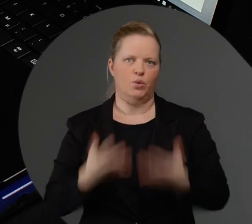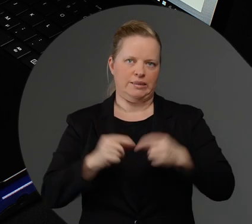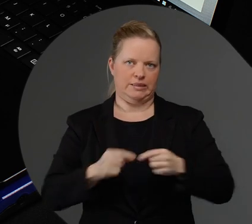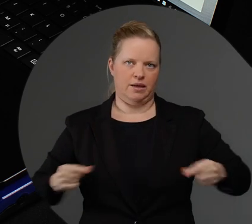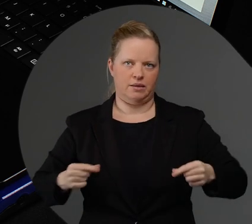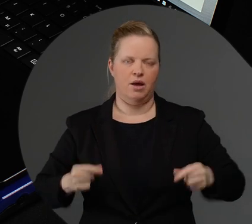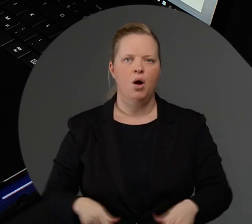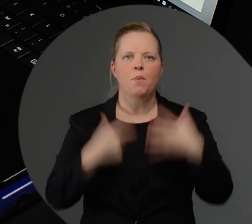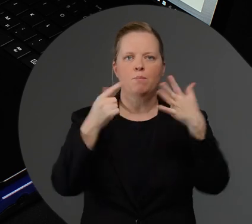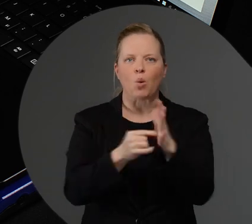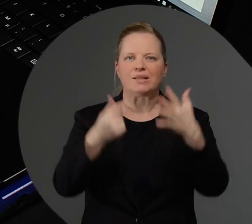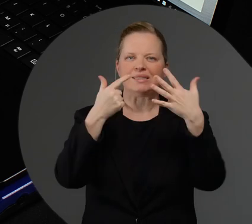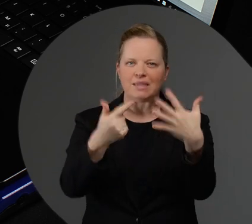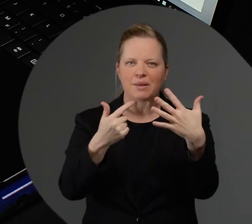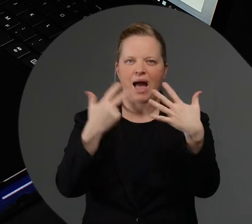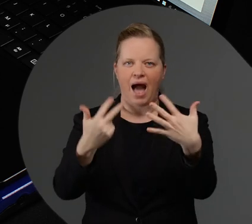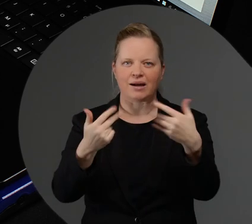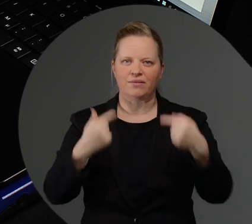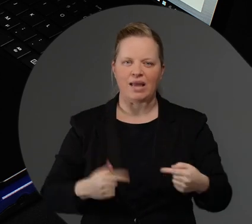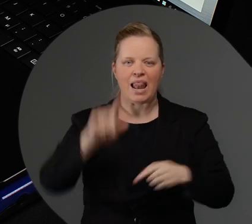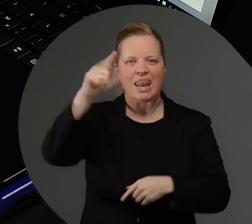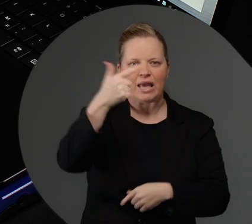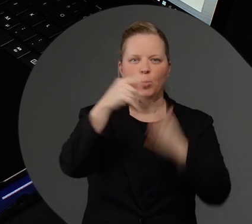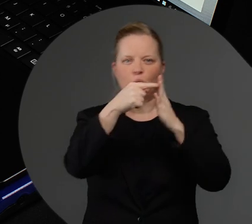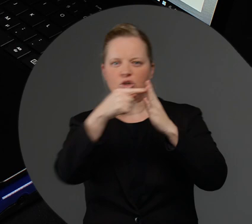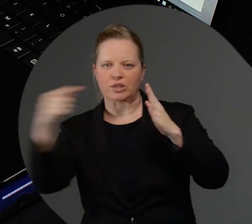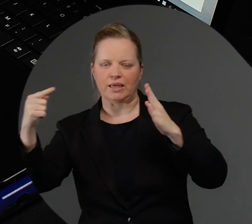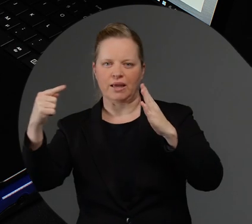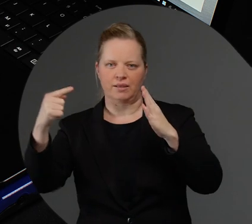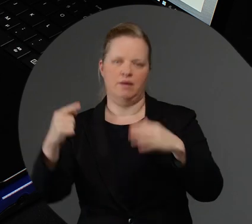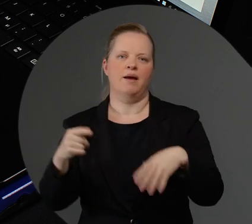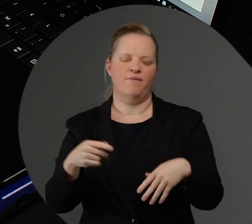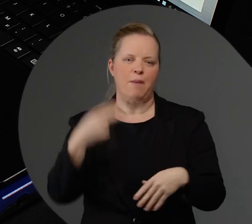Punkt 7 und 8 hier im übrigen dient zum unterstreichen eines Links, weil es ein Link ist, und das ist jetzt also Punkt 7 und 8 dient zur Markierung.